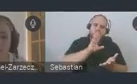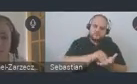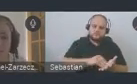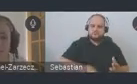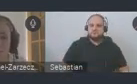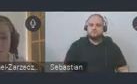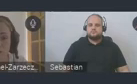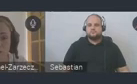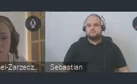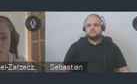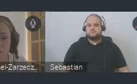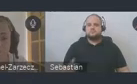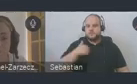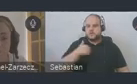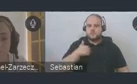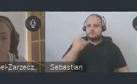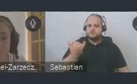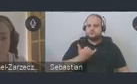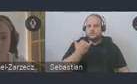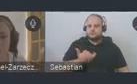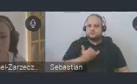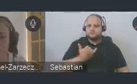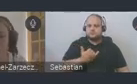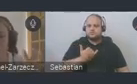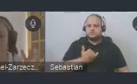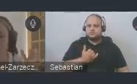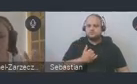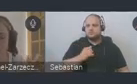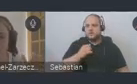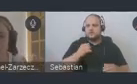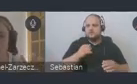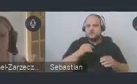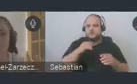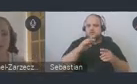Ja bardzo często to wdrożenie z teorią troszkę tak miksuję,